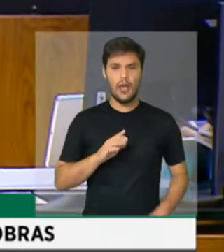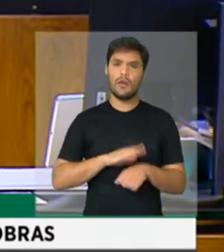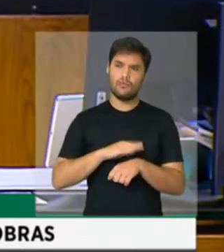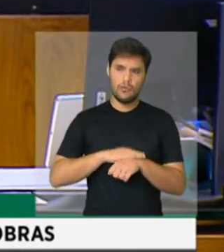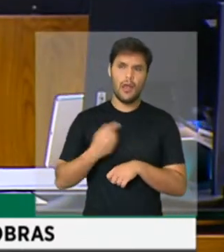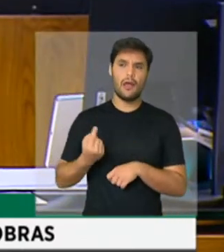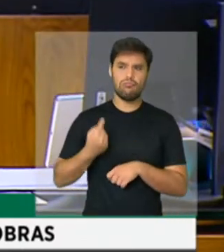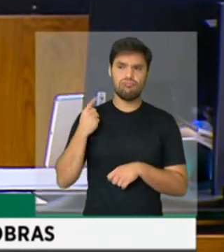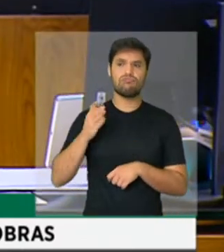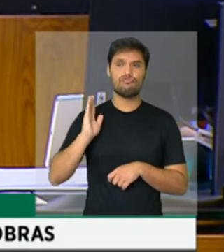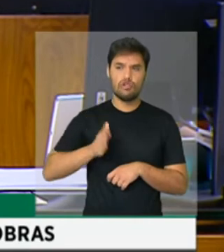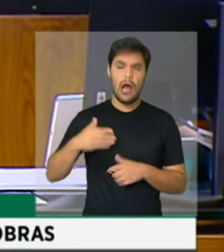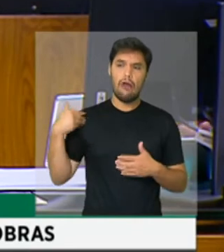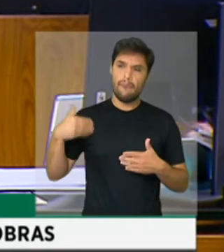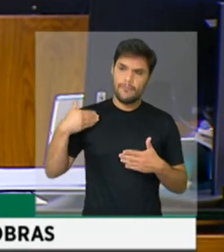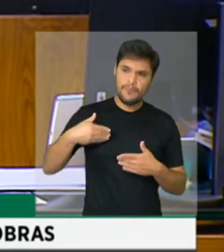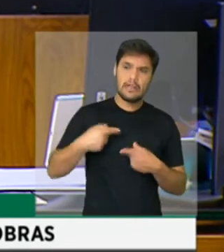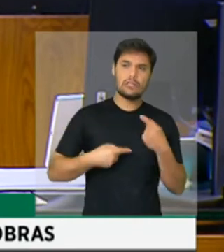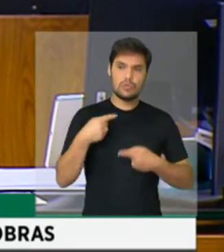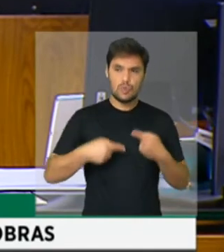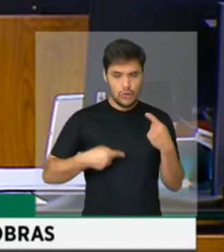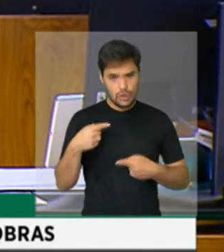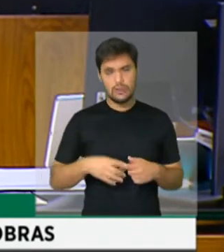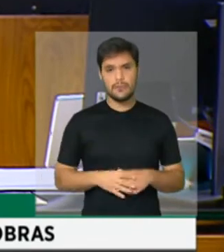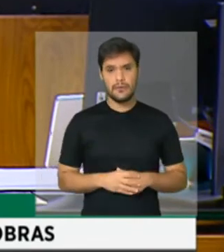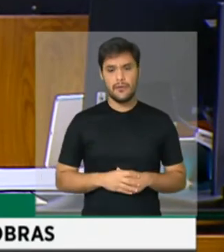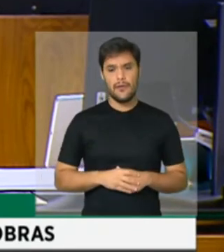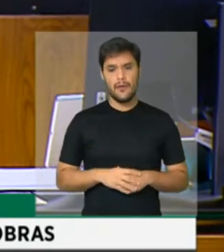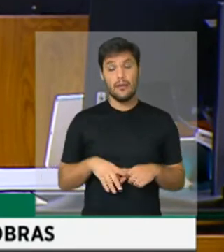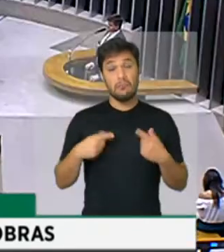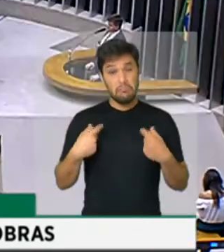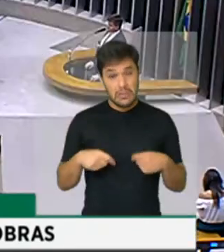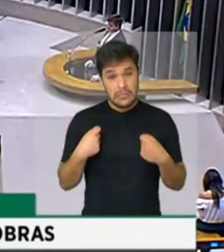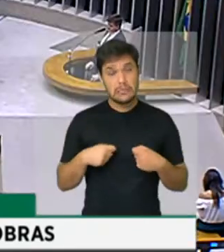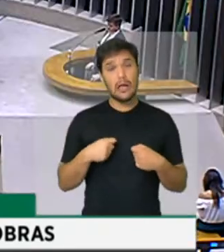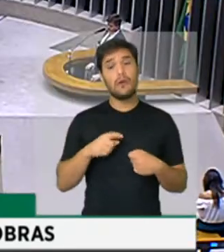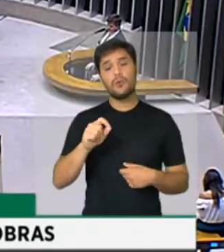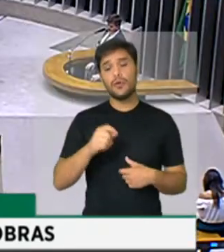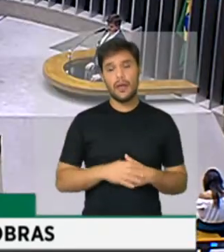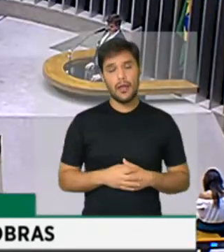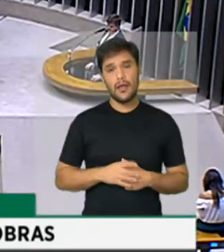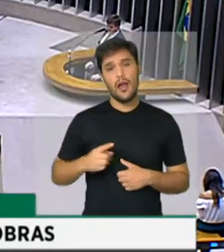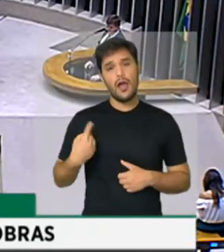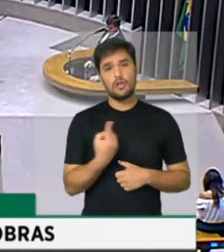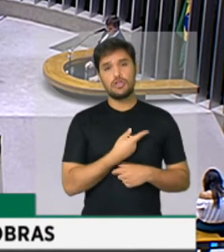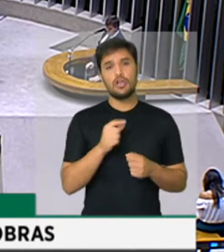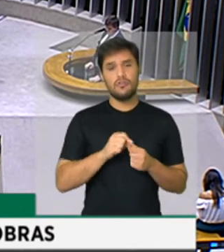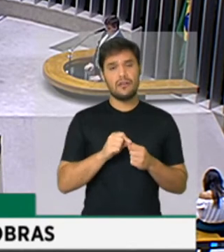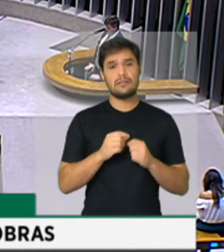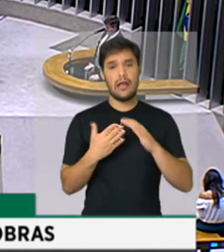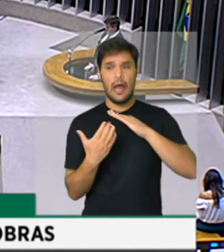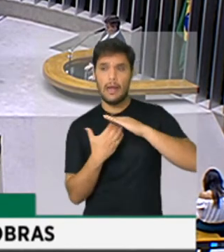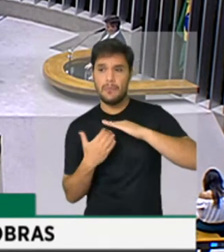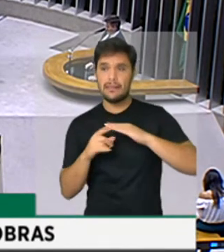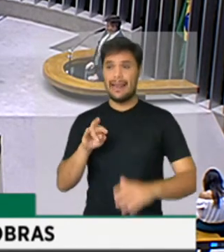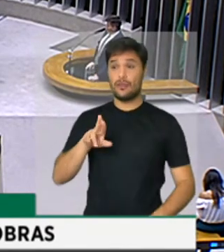OBRIGADO, PRESIDENTE. -- [PRESIDENTE]: É ... DEPUTADO FELIPE RIGONI PARA DISCUTIR A FAVOR. -- [DEPUTADO]: